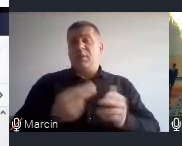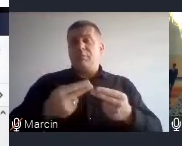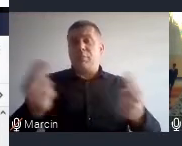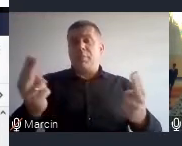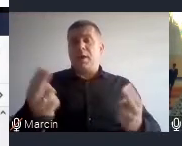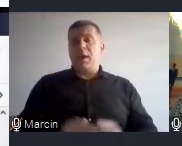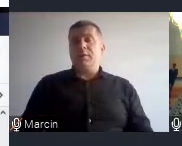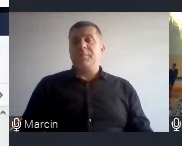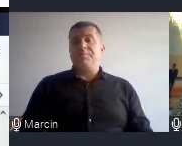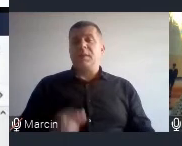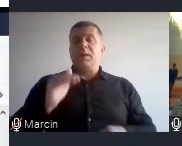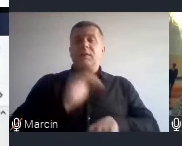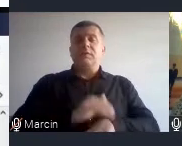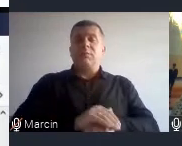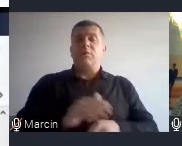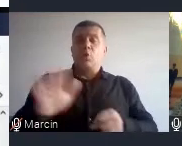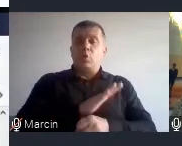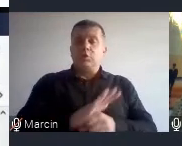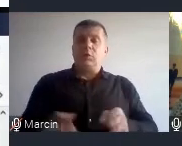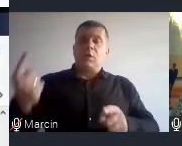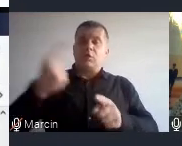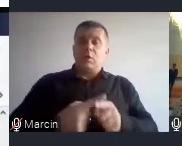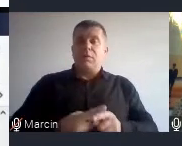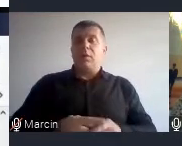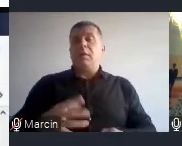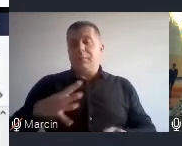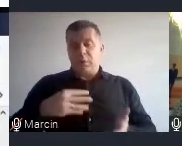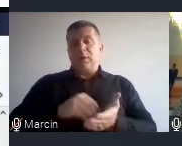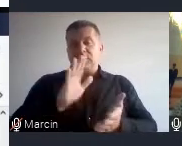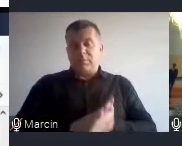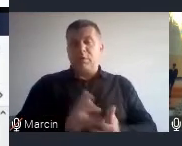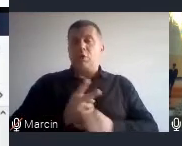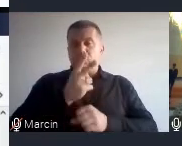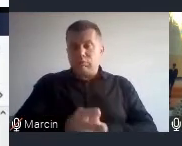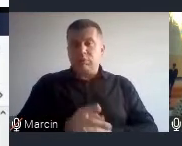zamówień uzupełniających i dodatkowych, mimo, że zapisali, że dopuszczają te zamówienia.